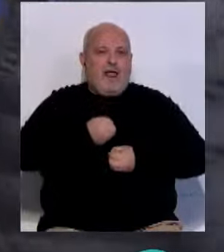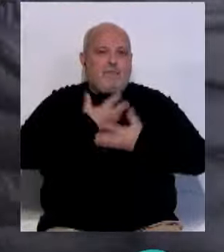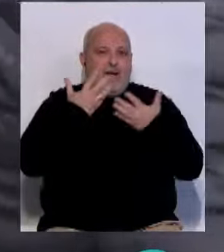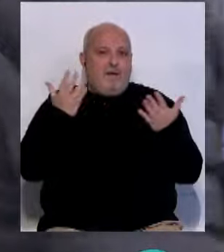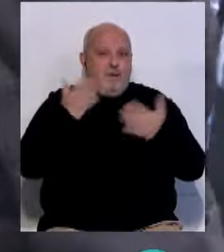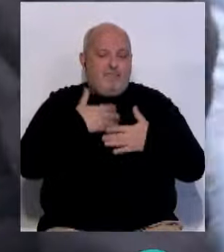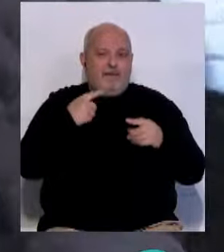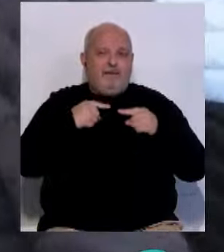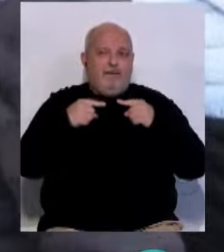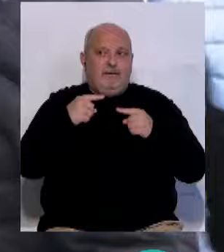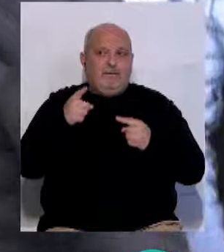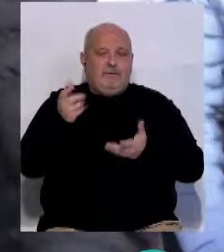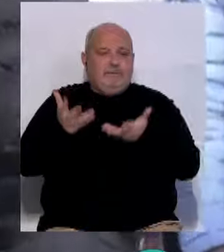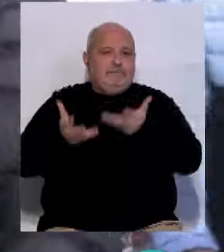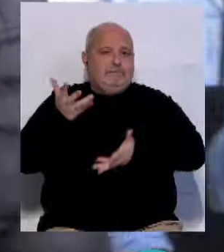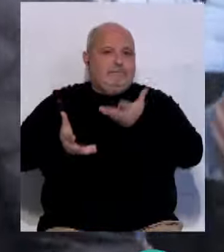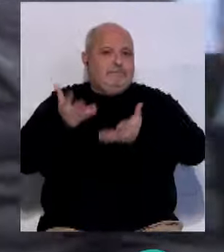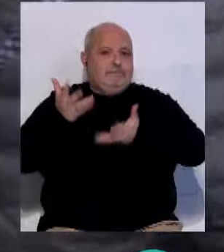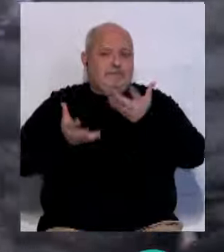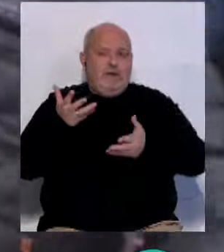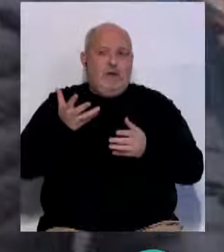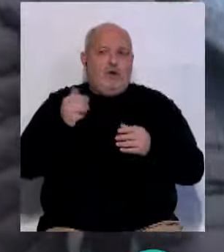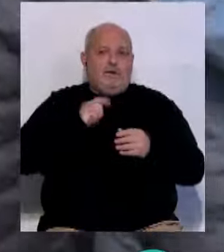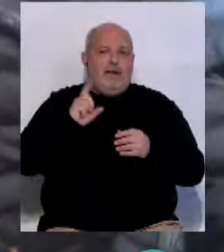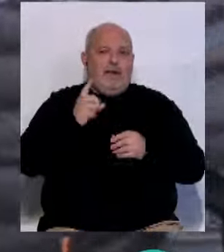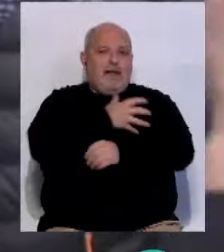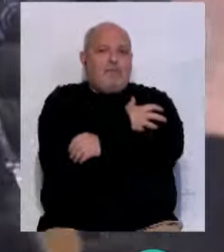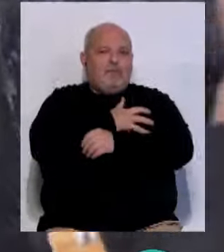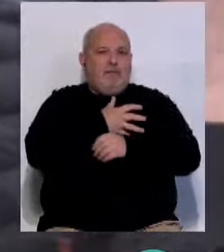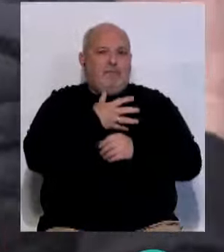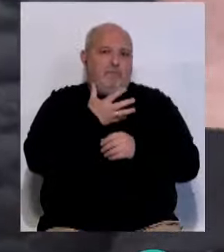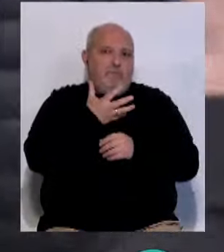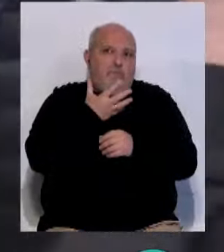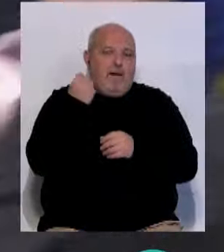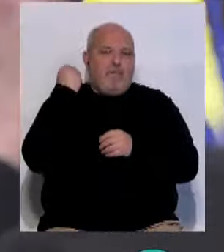entrenador Hasta cierto punto pues Sin armas o sin con esa posibilidad de de llegar a los jugadores